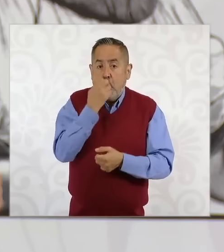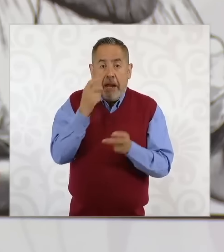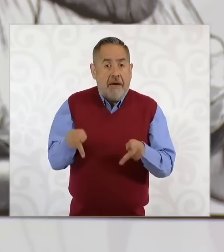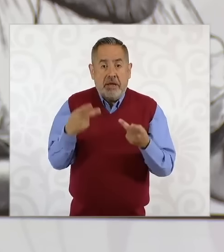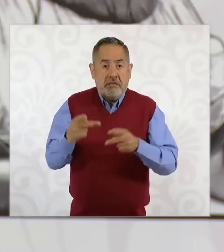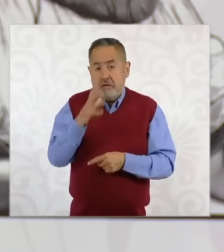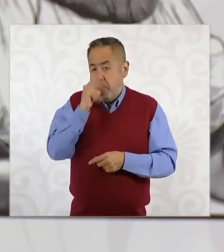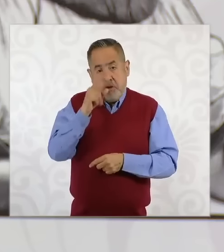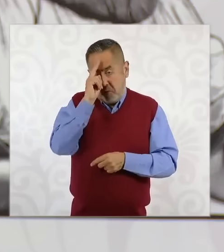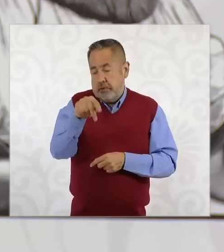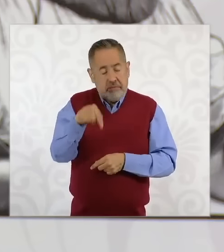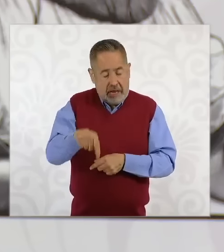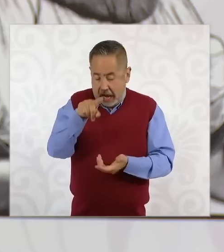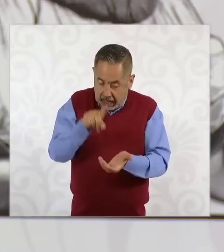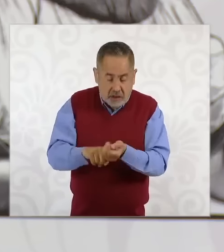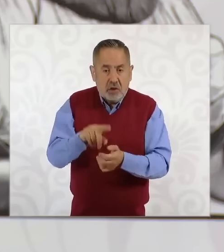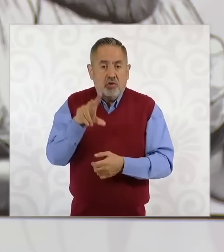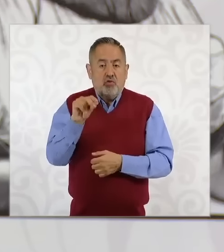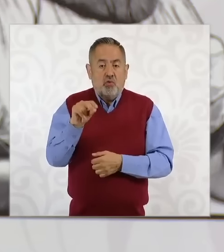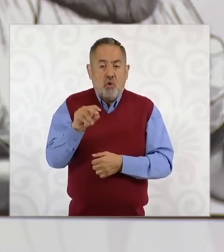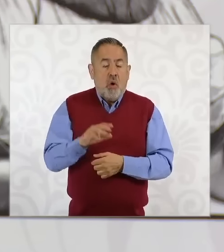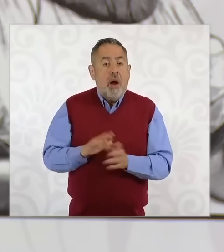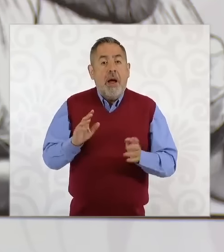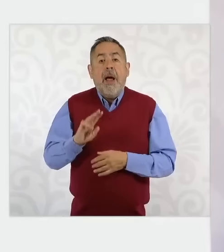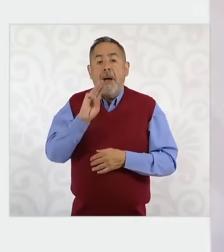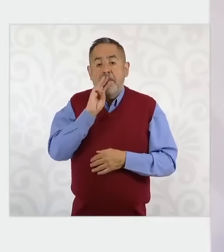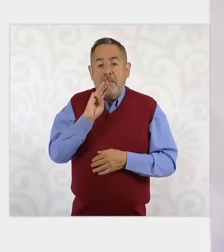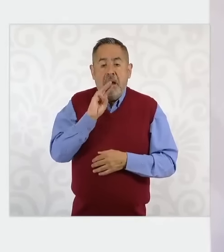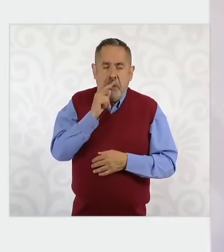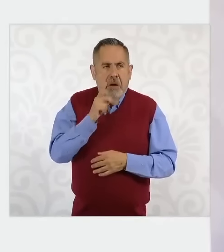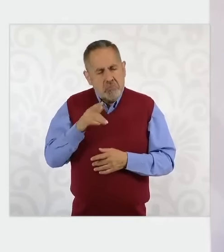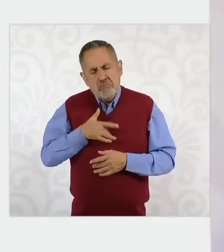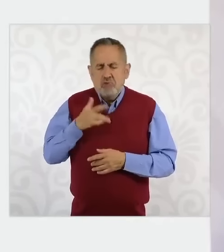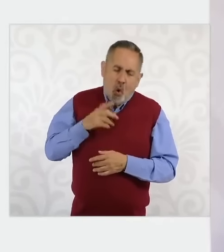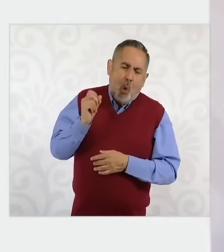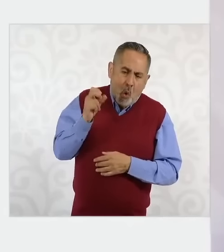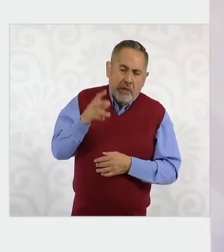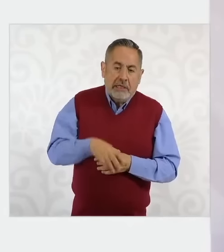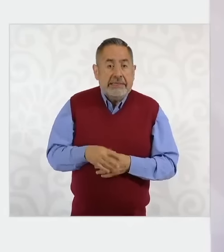eh que las mamás y los papás lo tomaron muy bien, las niñas y los niños no tanto,